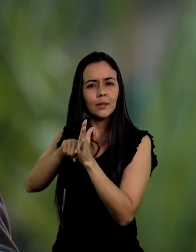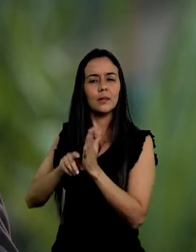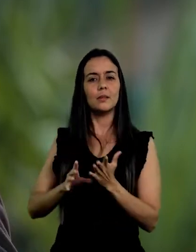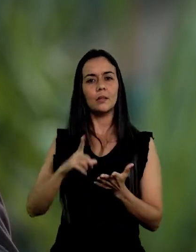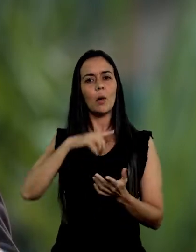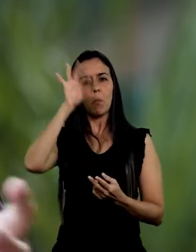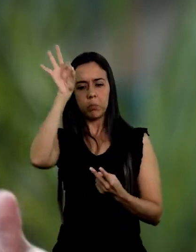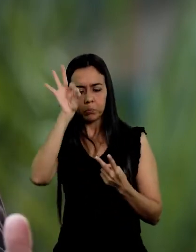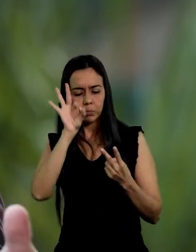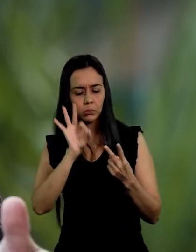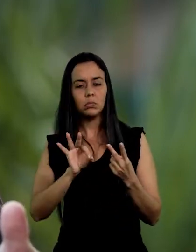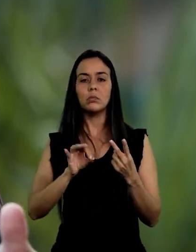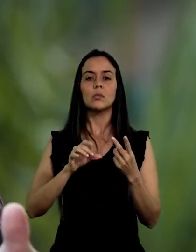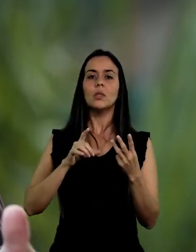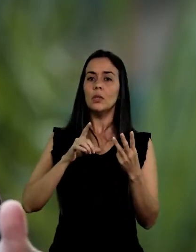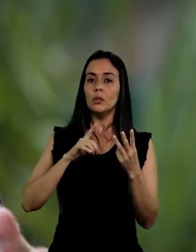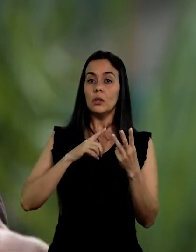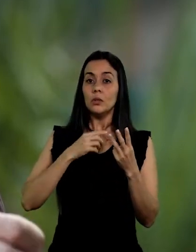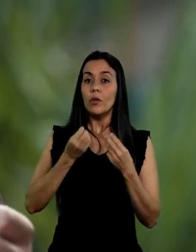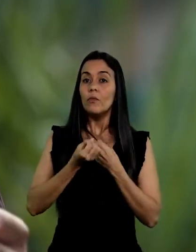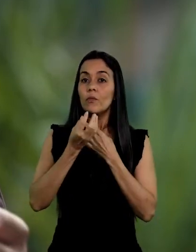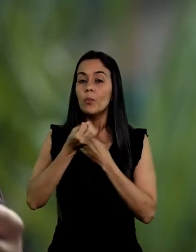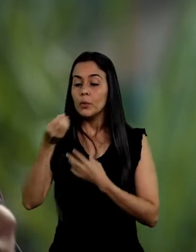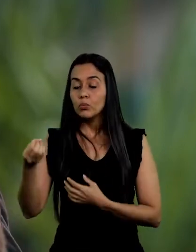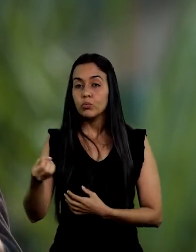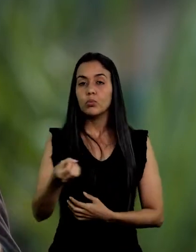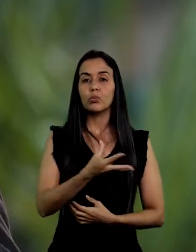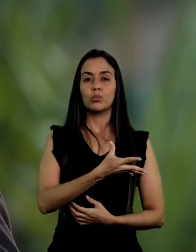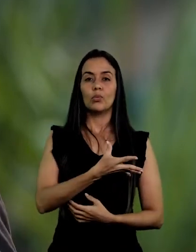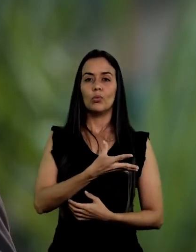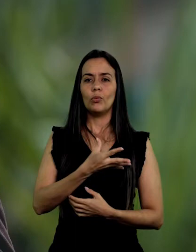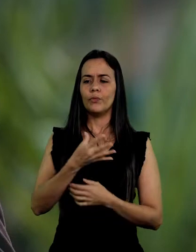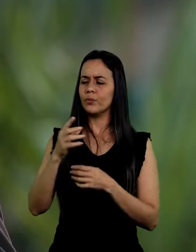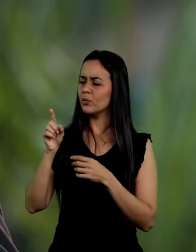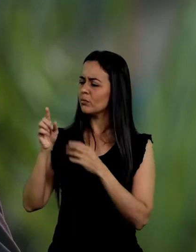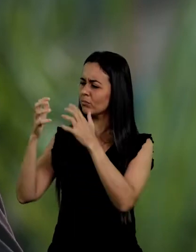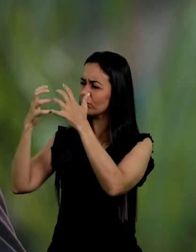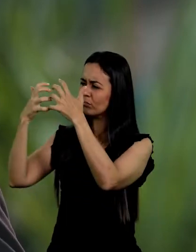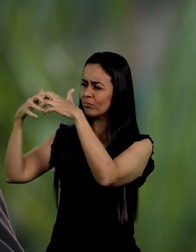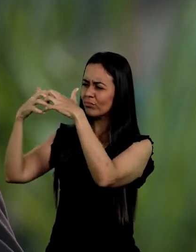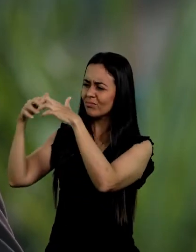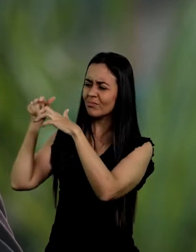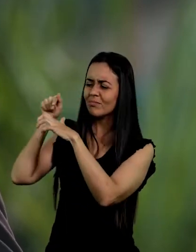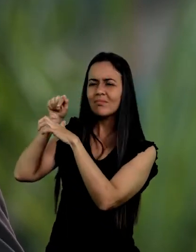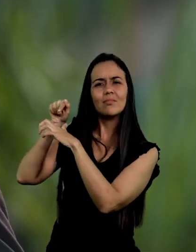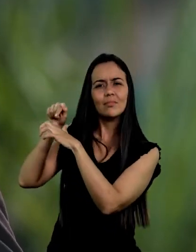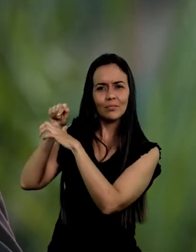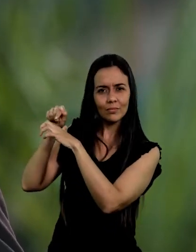sendo publicadas na grande mídia, né? Então, acho que tá se dando uma atenção maior a isso.